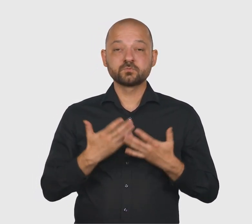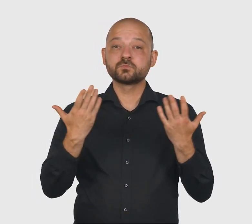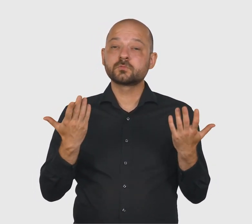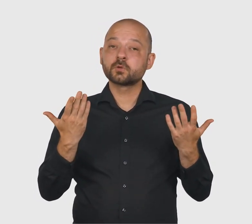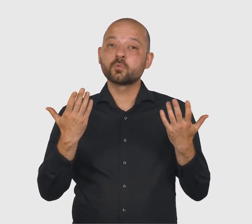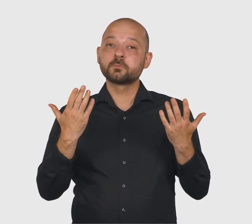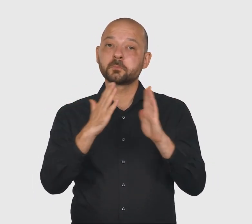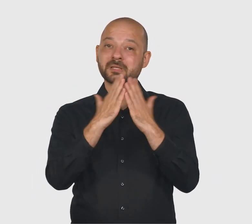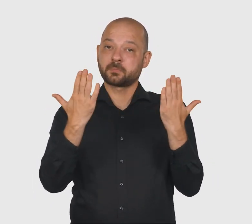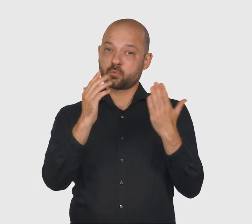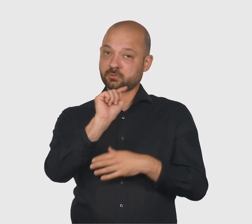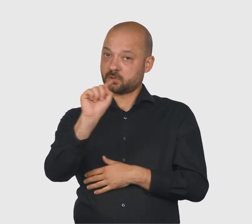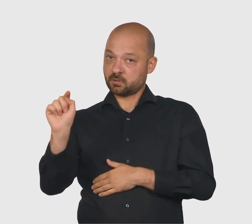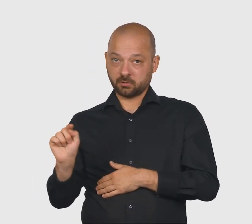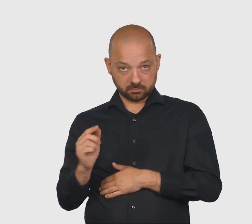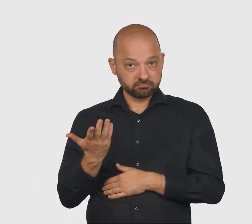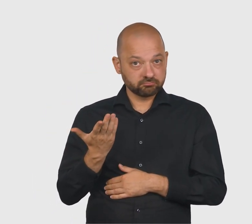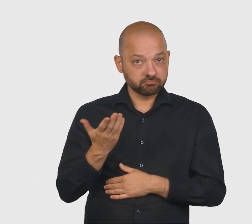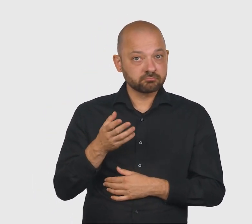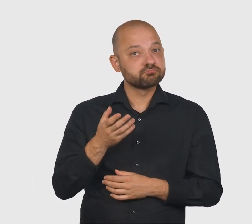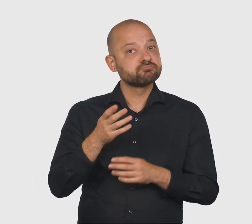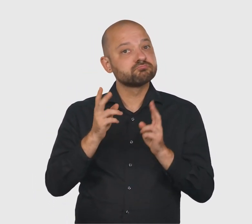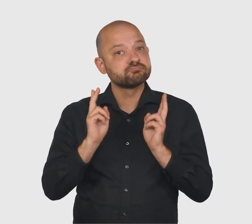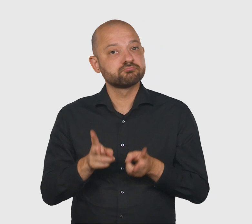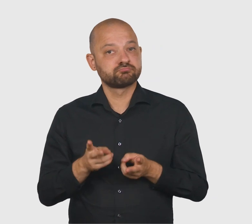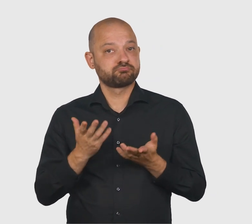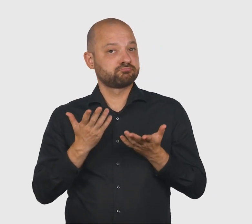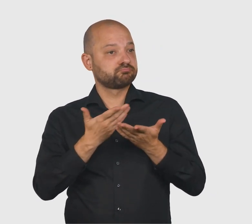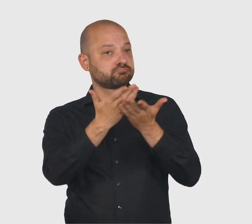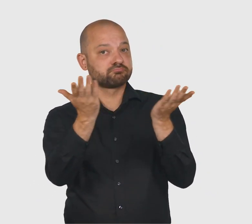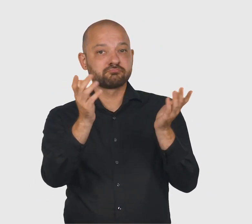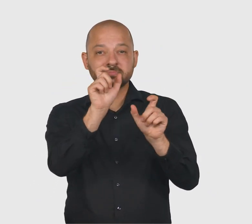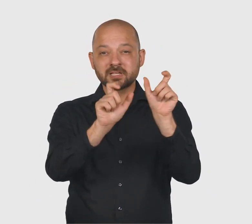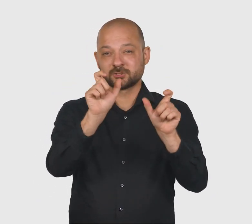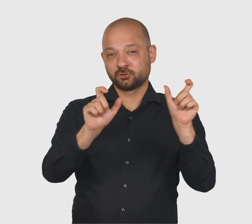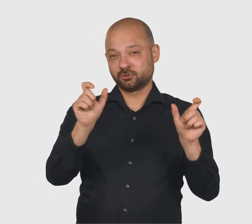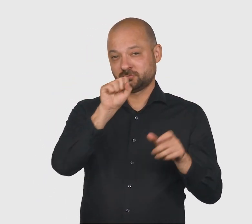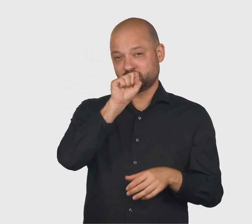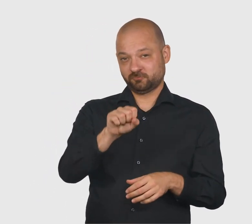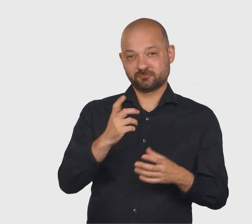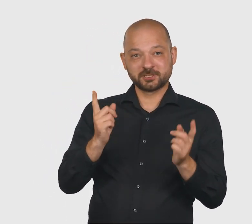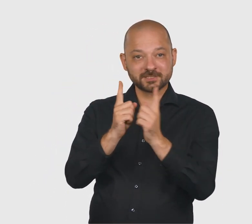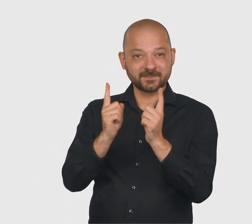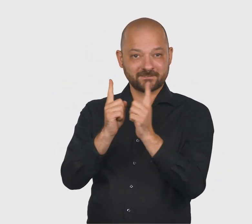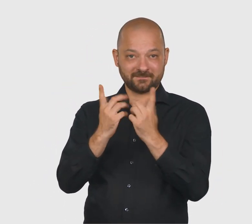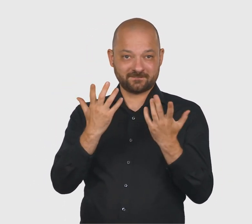Unsere Bibliotheken sind ein beliebter Treffpunkt für Menschen